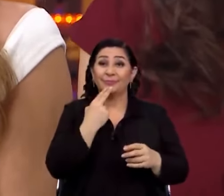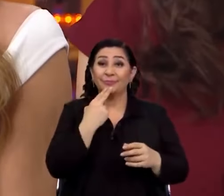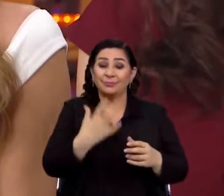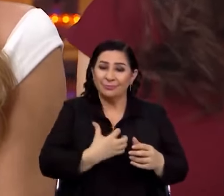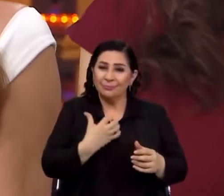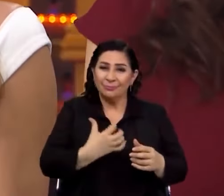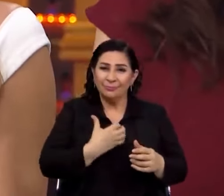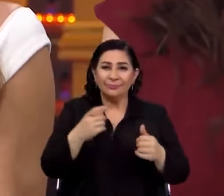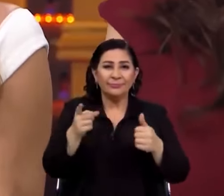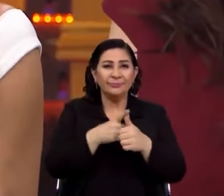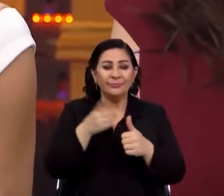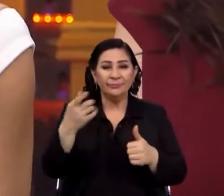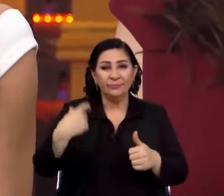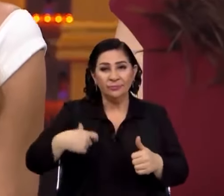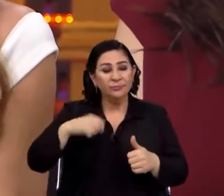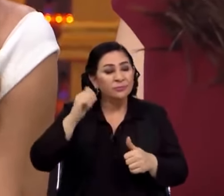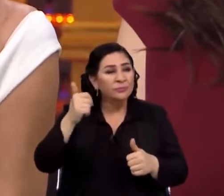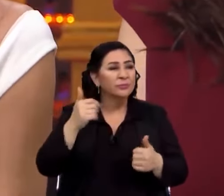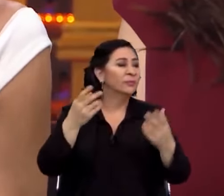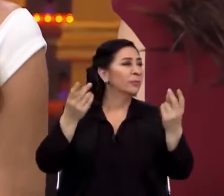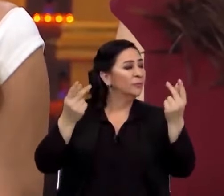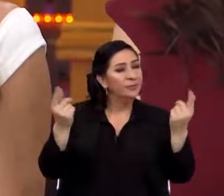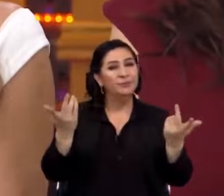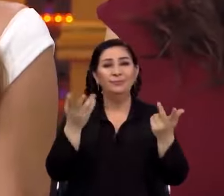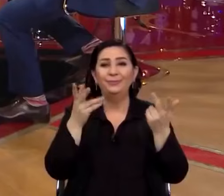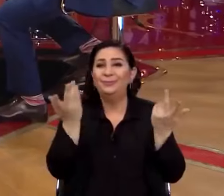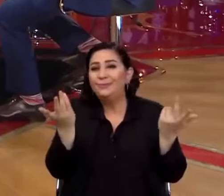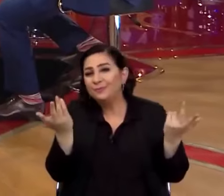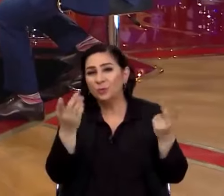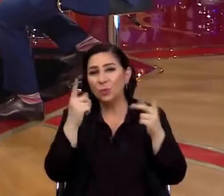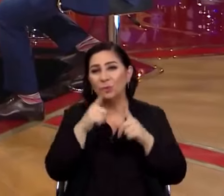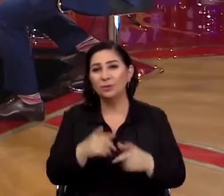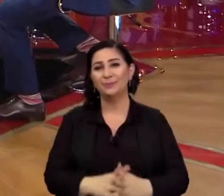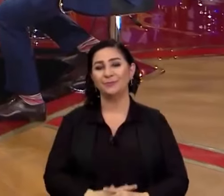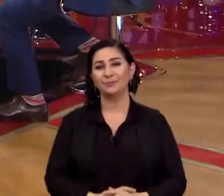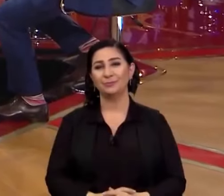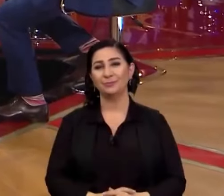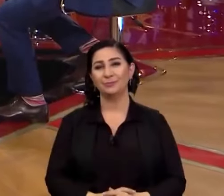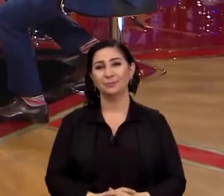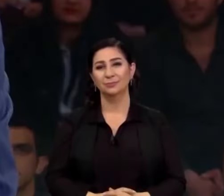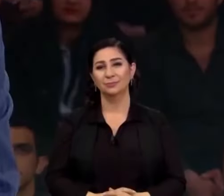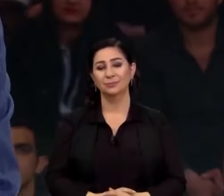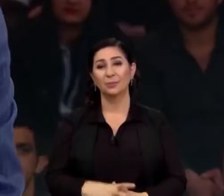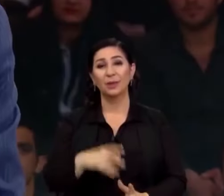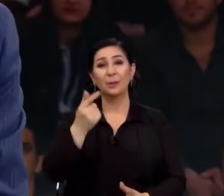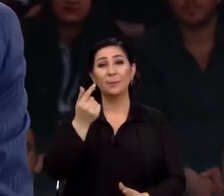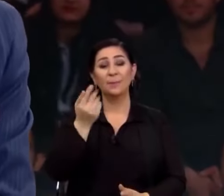çekerler Özel günlerin düğünün öyledir yani Evet Evet Evet biraz önce